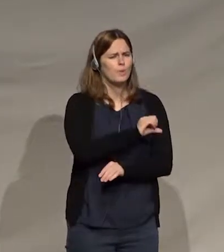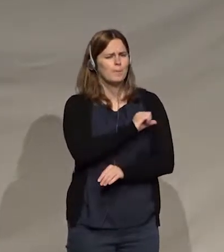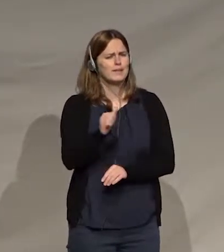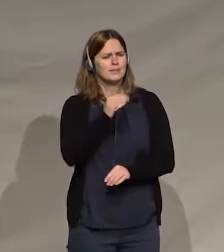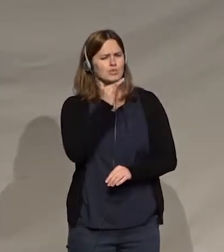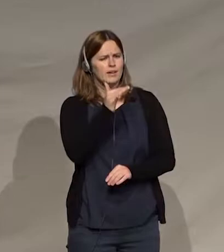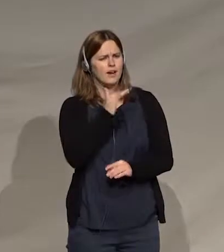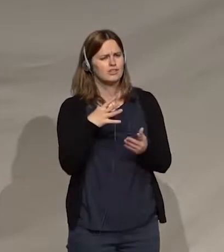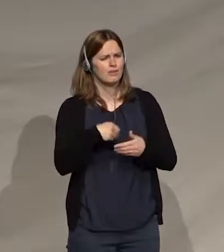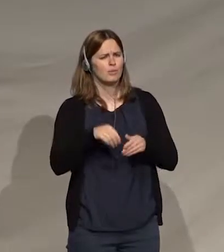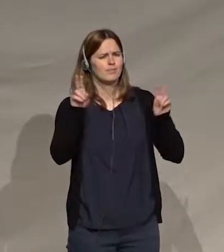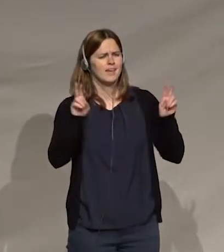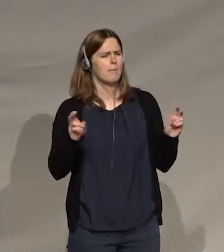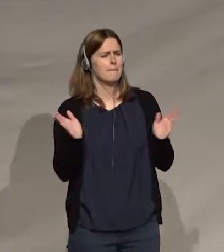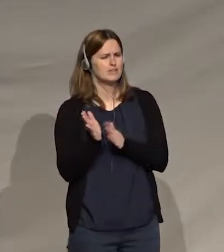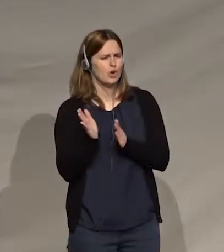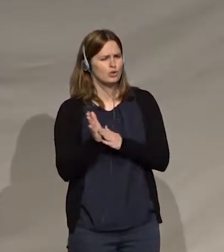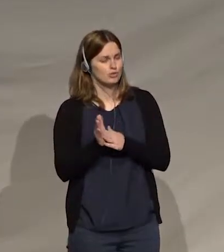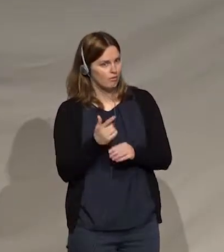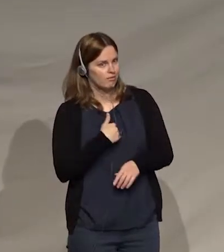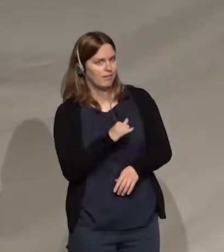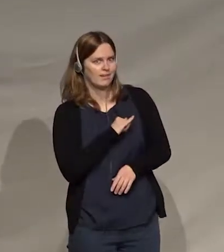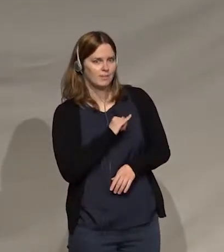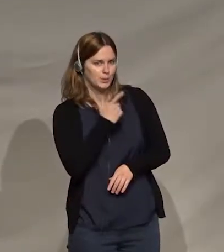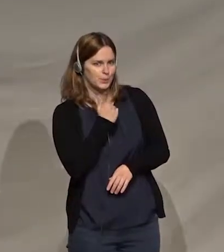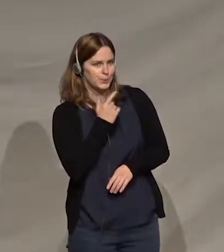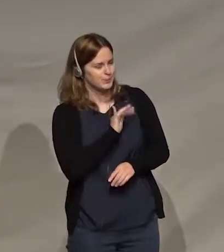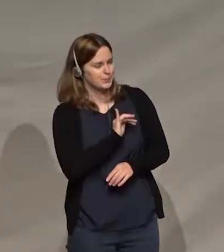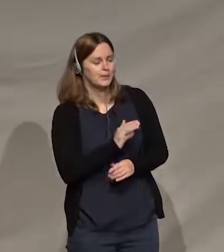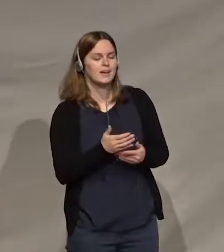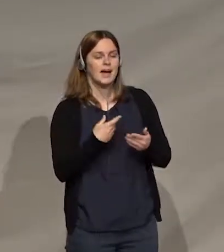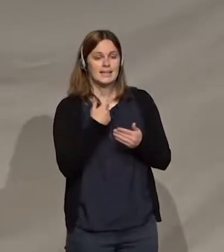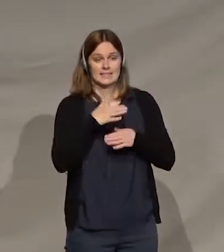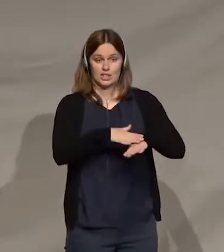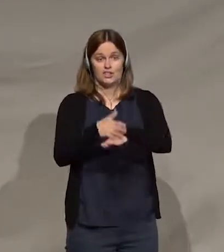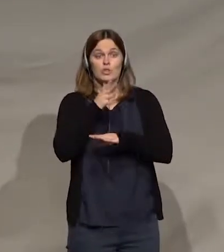o podrobnostech služby RoboBraille. Díky moc.